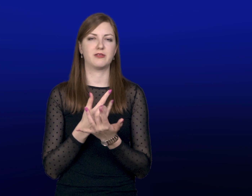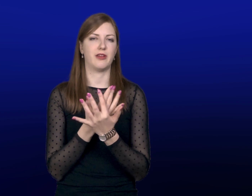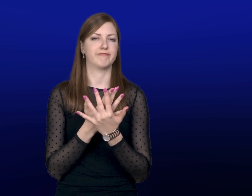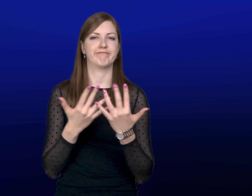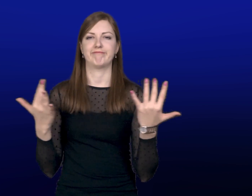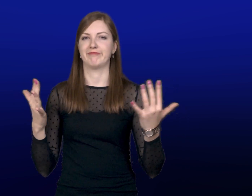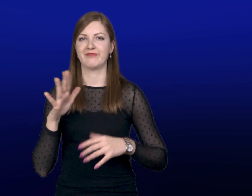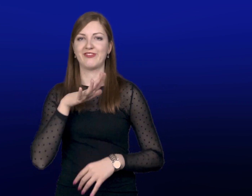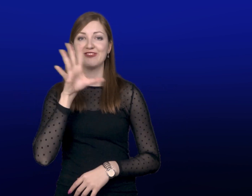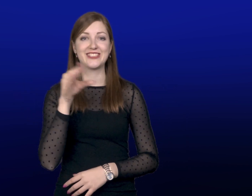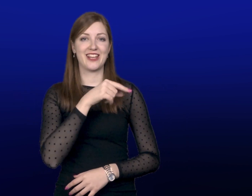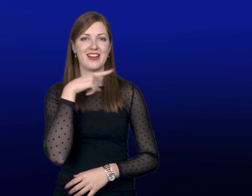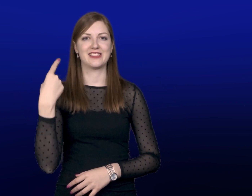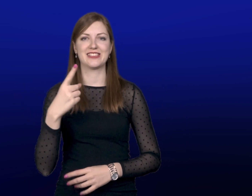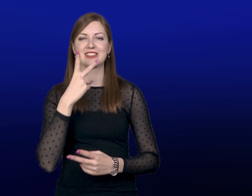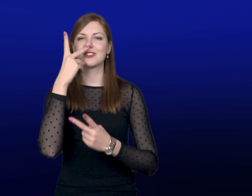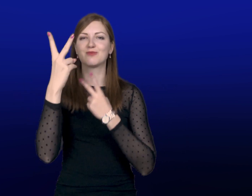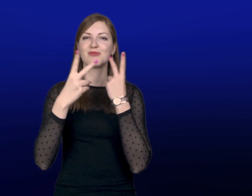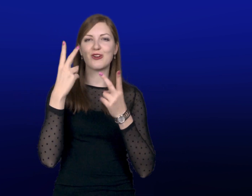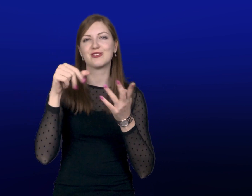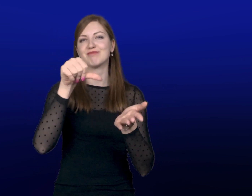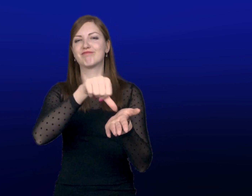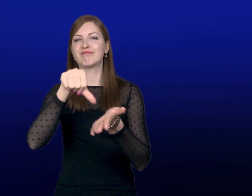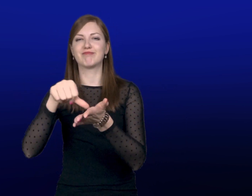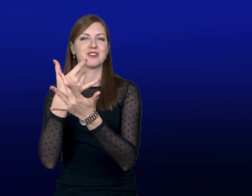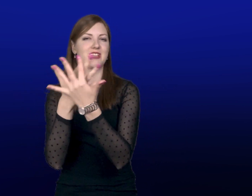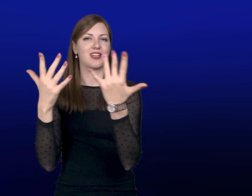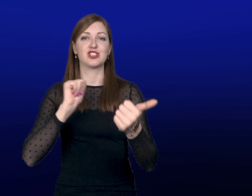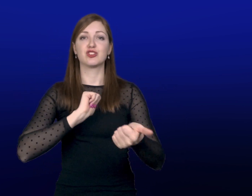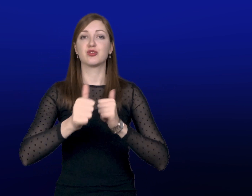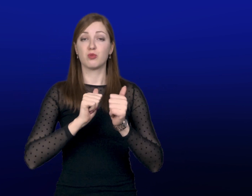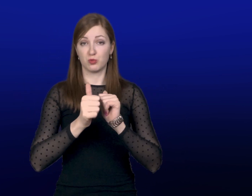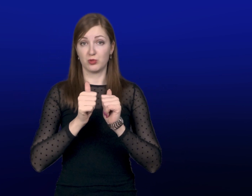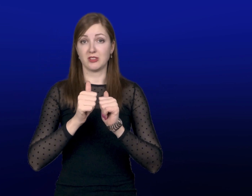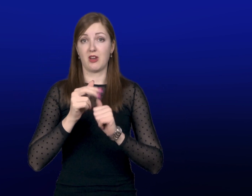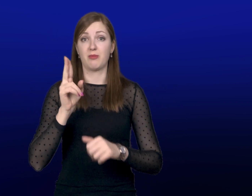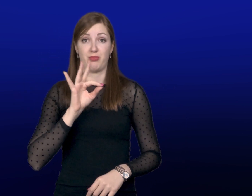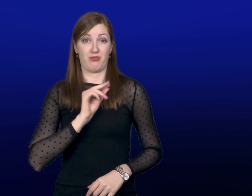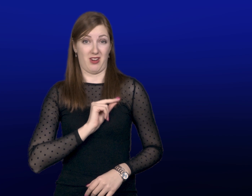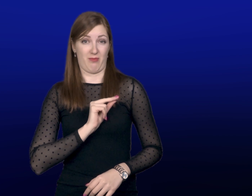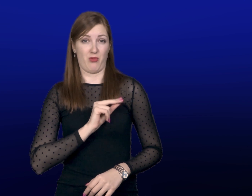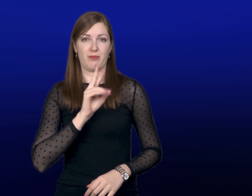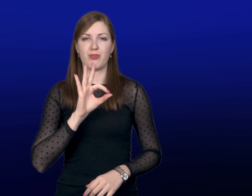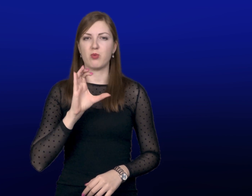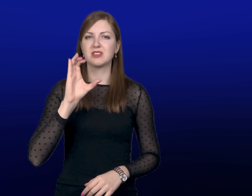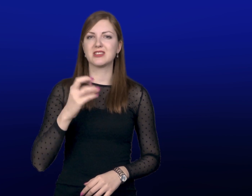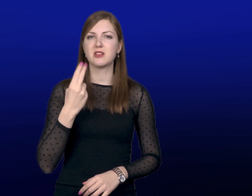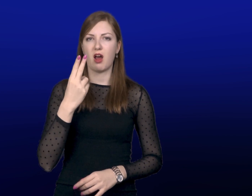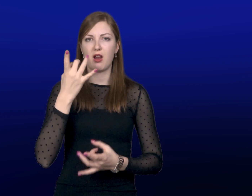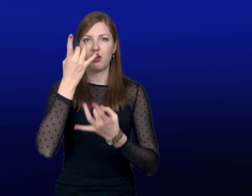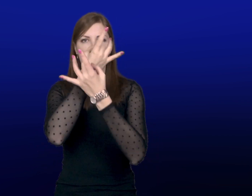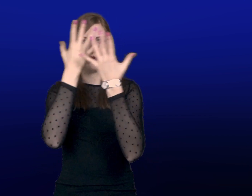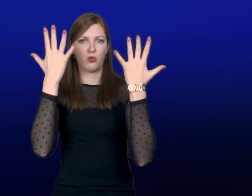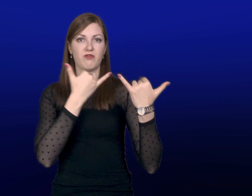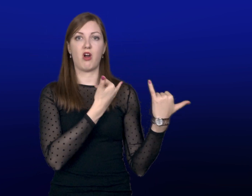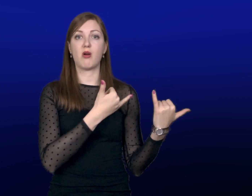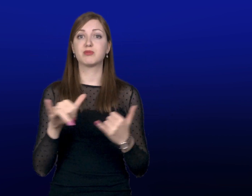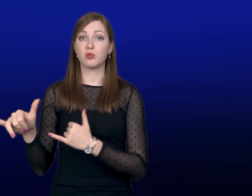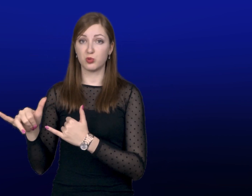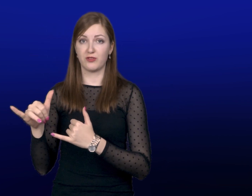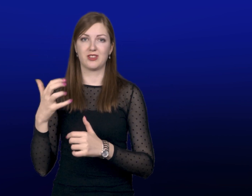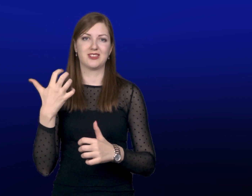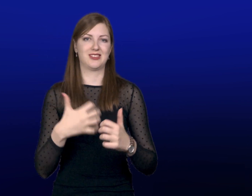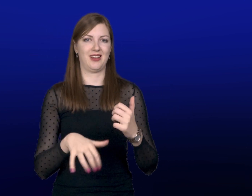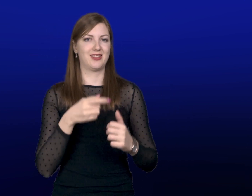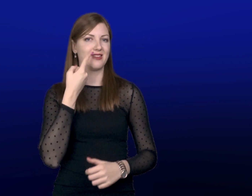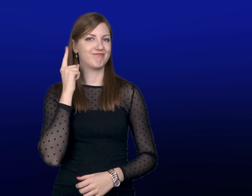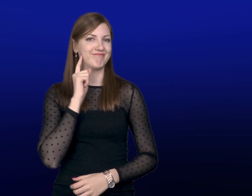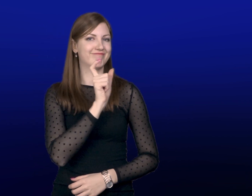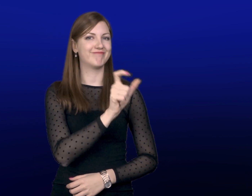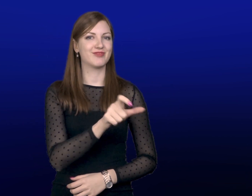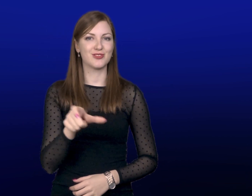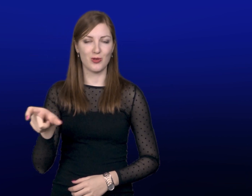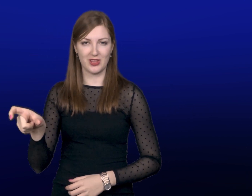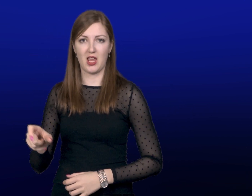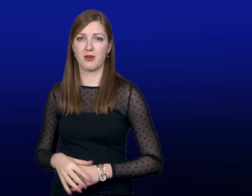во Всероссийском смотре-конкурсе работы по социально-культурному обслуживанию неслышащих граждан